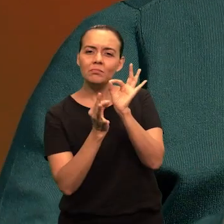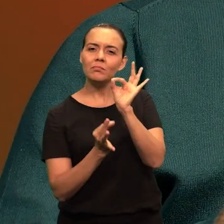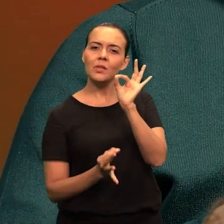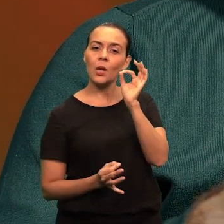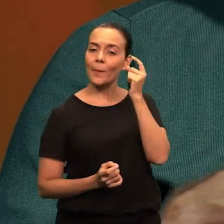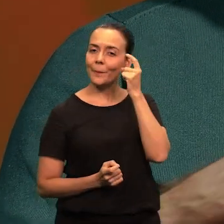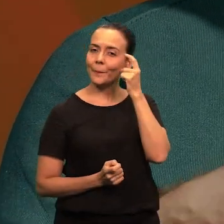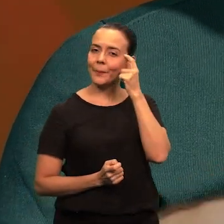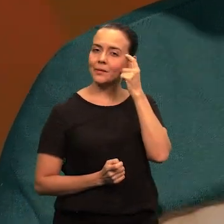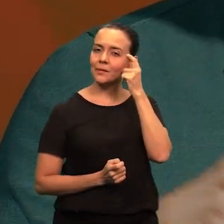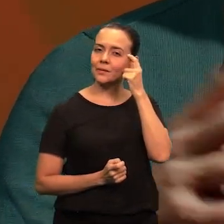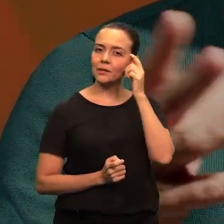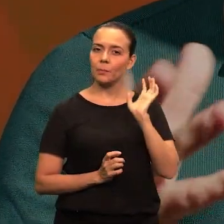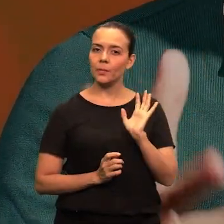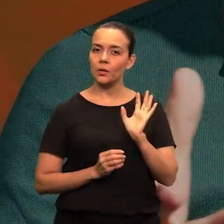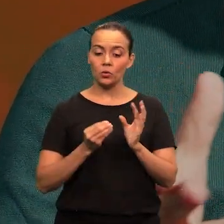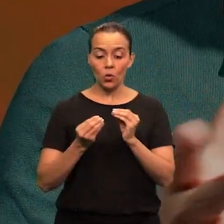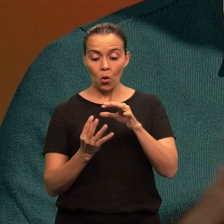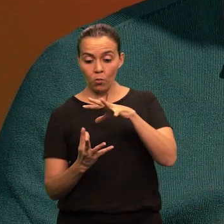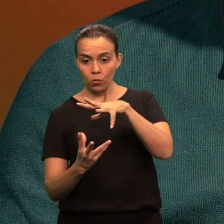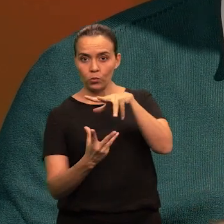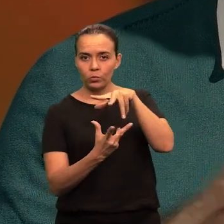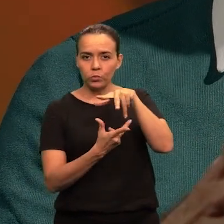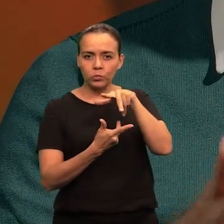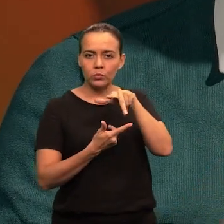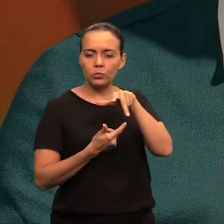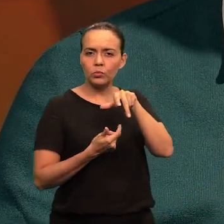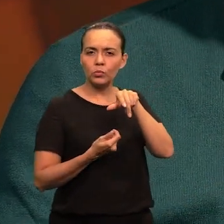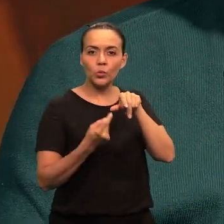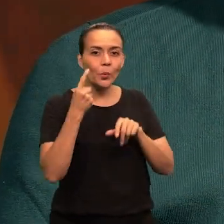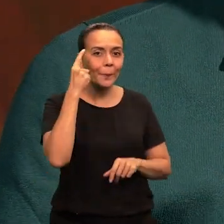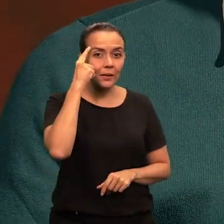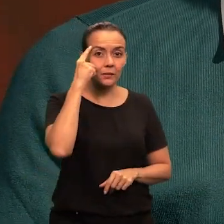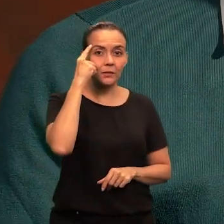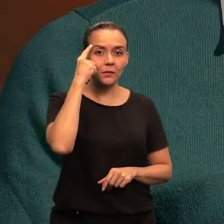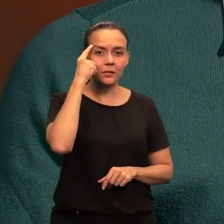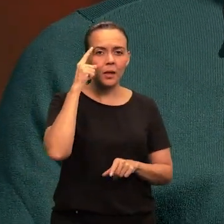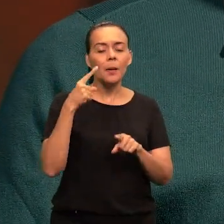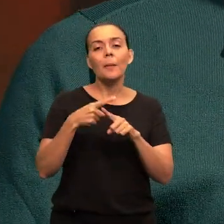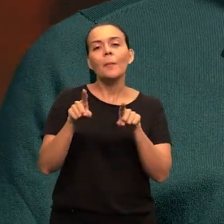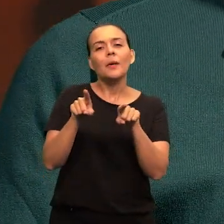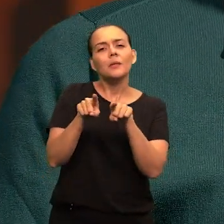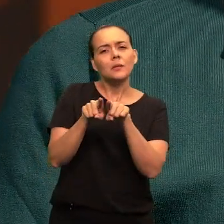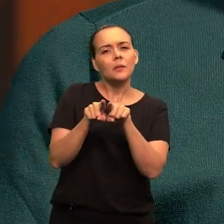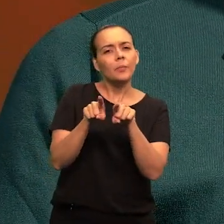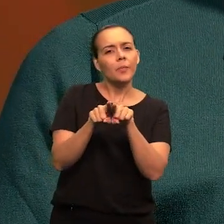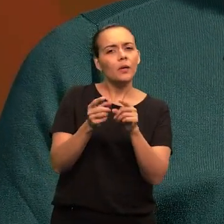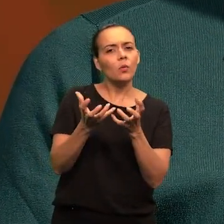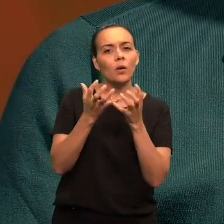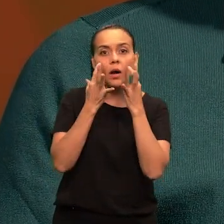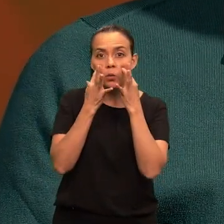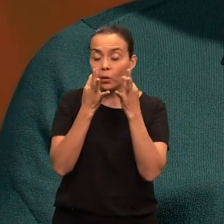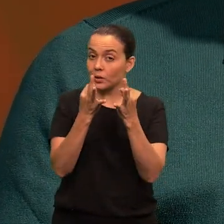e a maneira como boa parte do mundo segue seus princípios. Mas ao mesmo tempo também, eu quero chamar a atenção